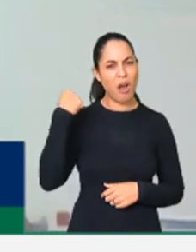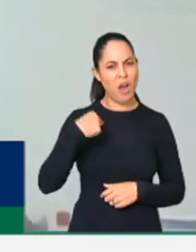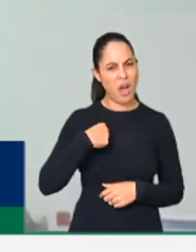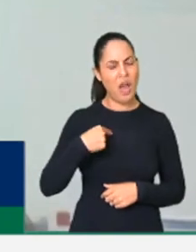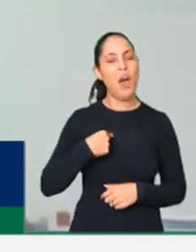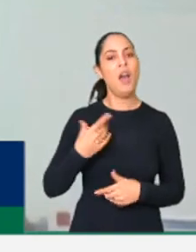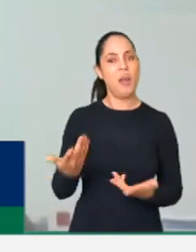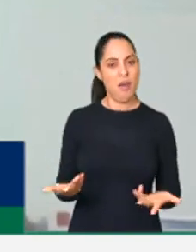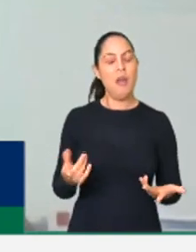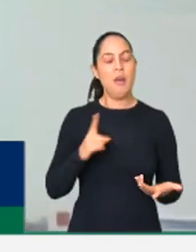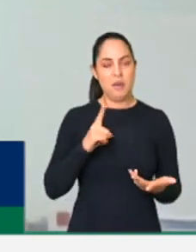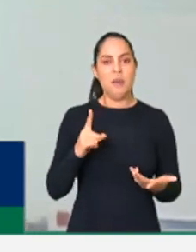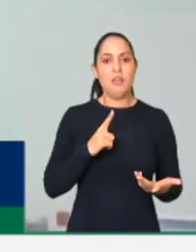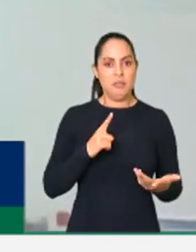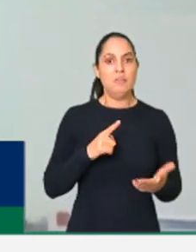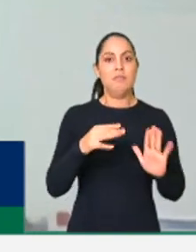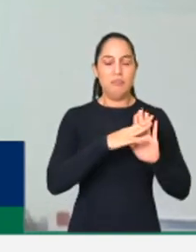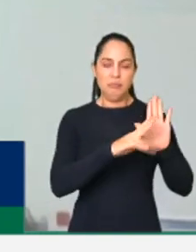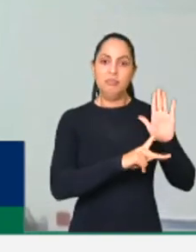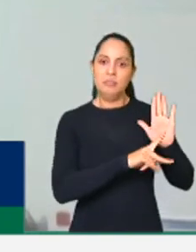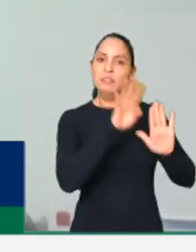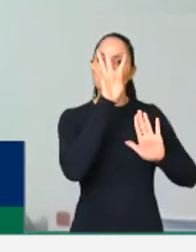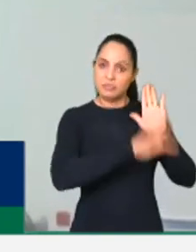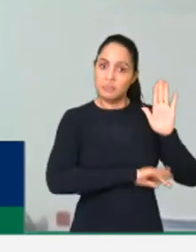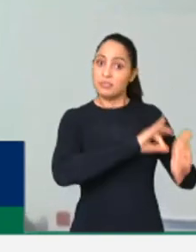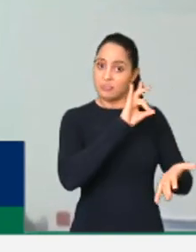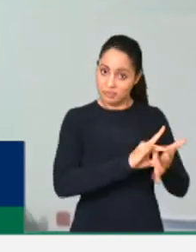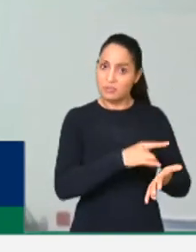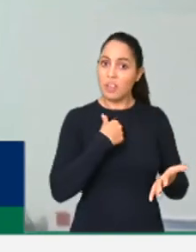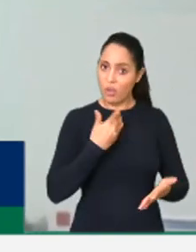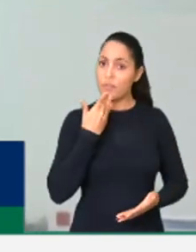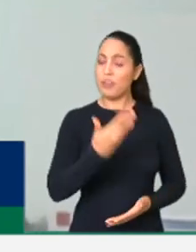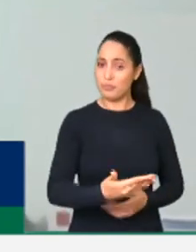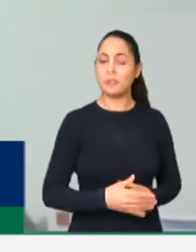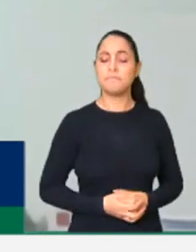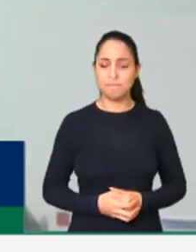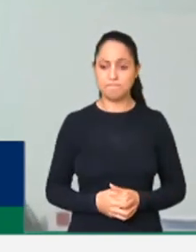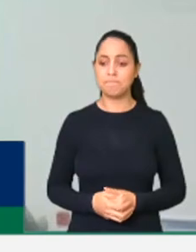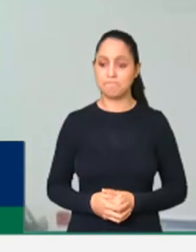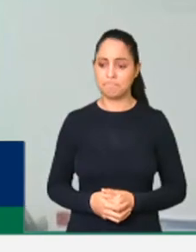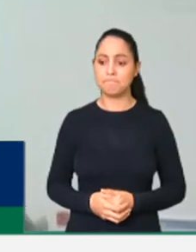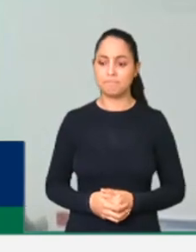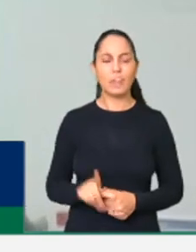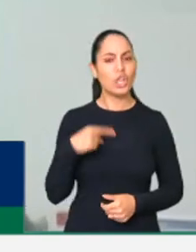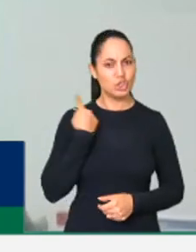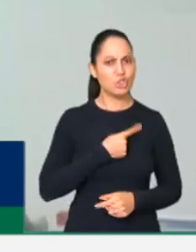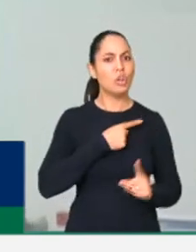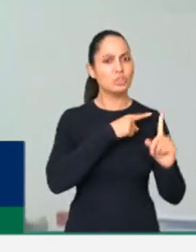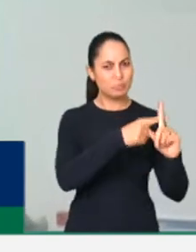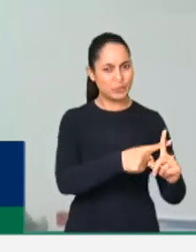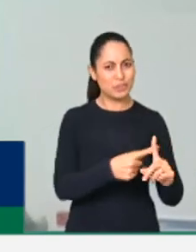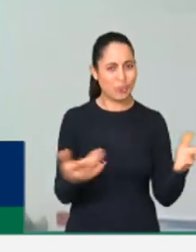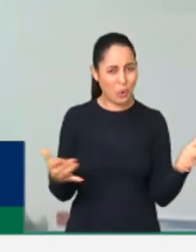PRESIDENTE. -- [PRESIDENTE]: PT? [DEPUTADO]: PT ORIENTA NÃO, PRESIDENTE, NÓS NÃO PODEMOS ORIENTAR A FAVOR